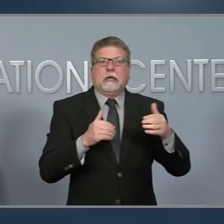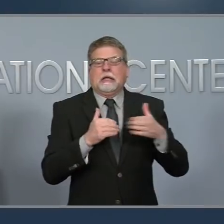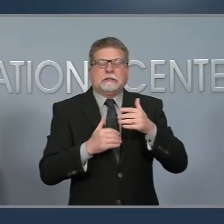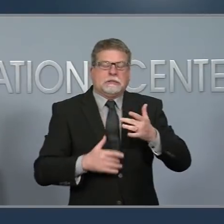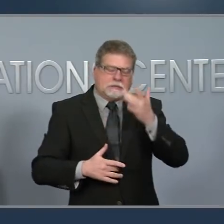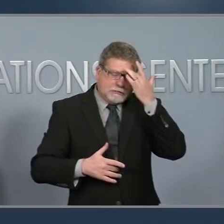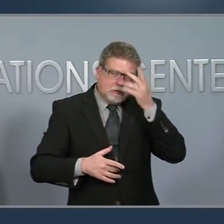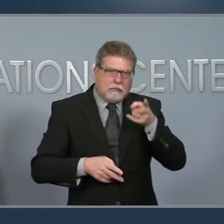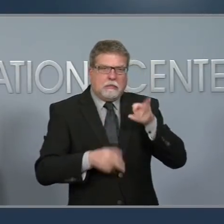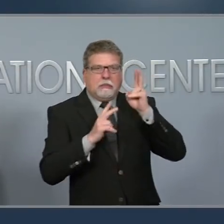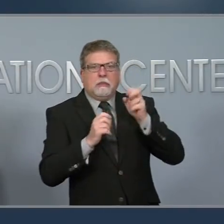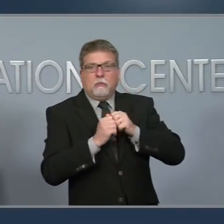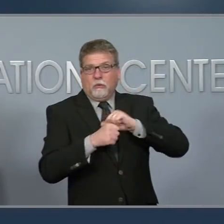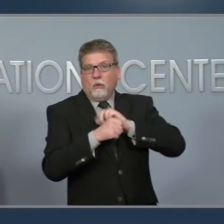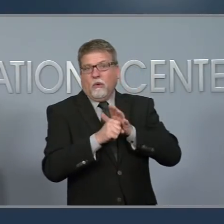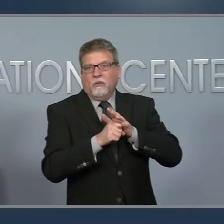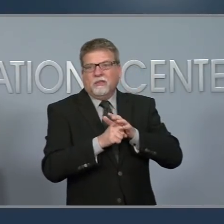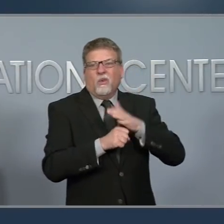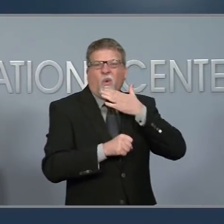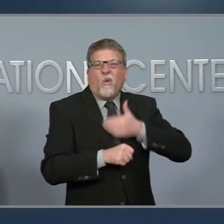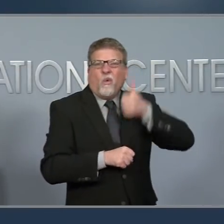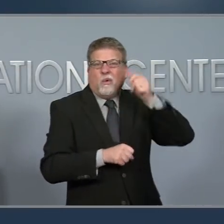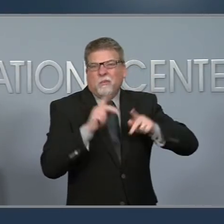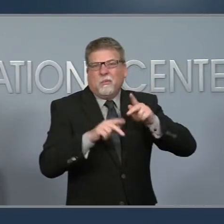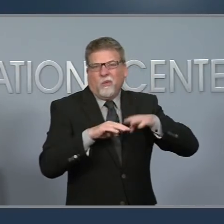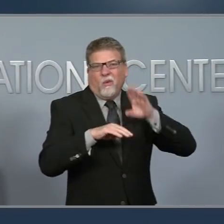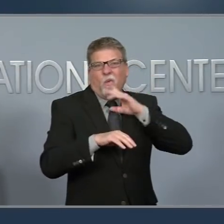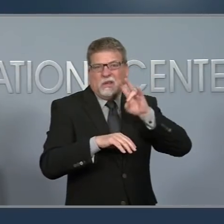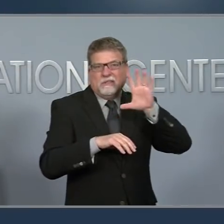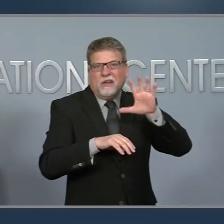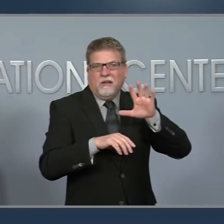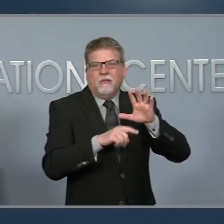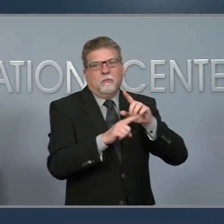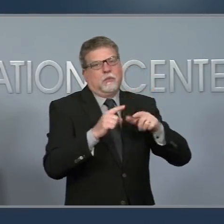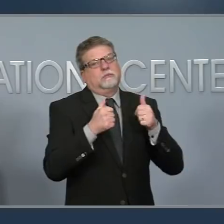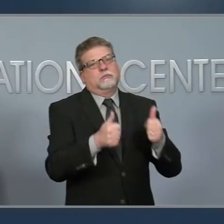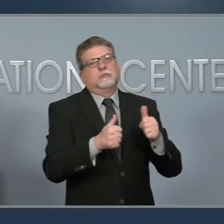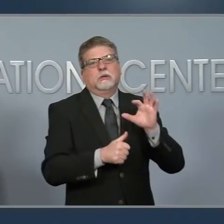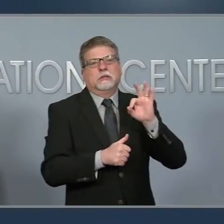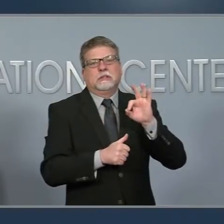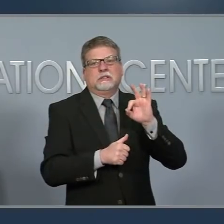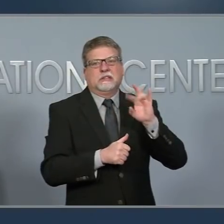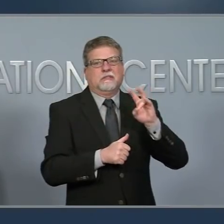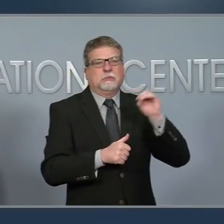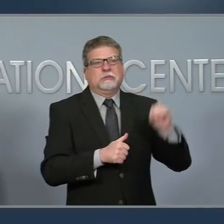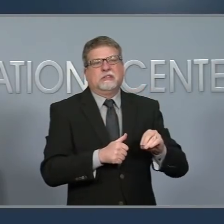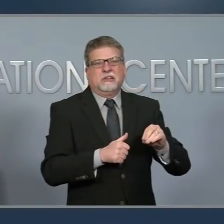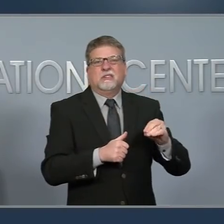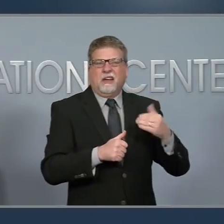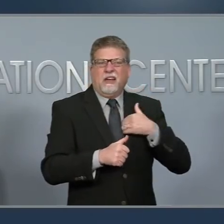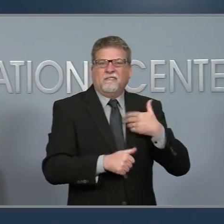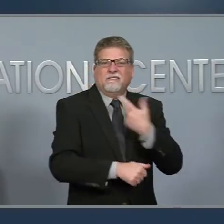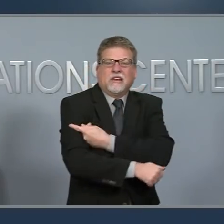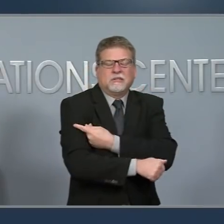edad en esta gráfica.